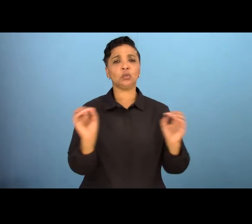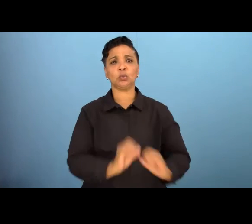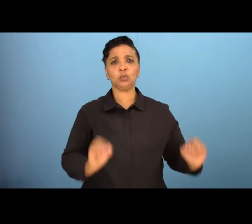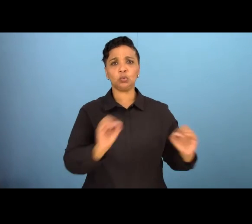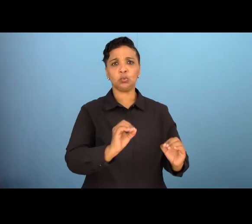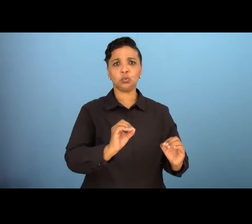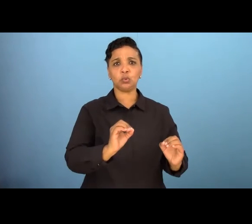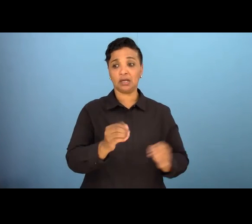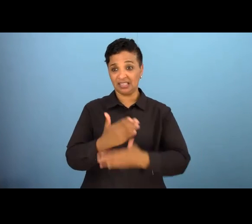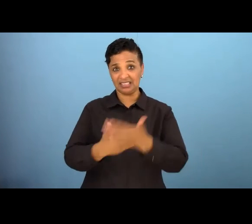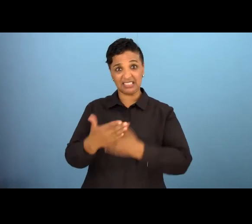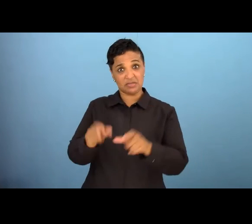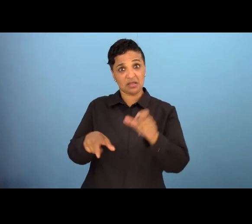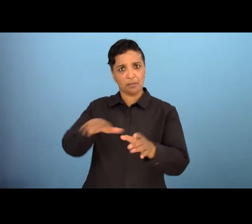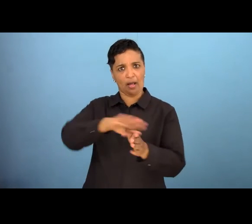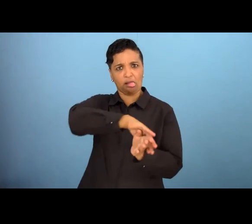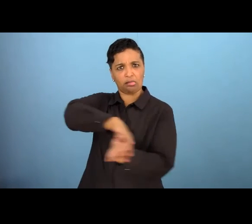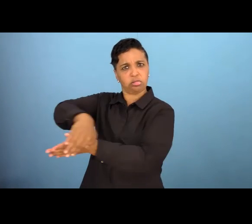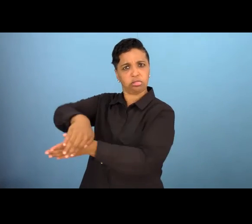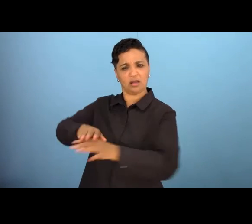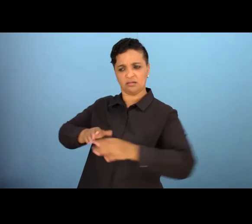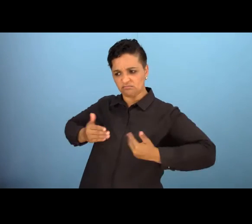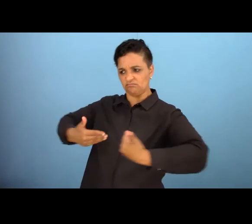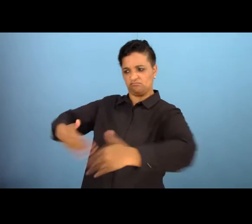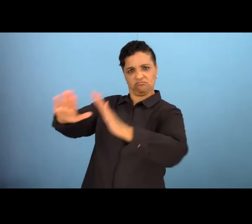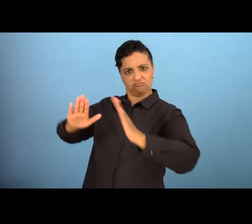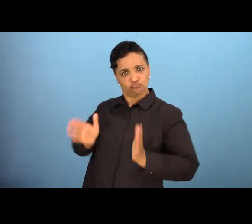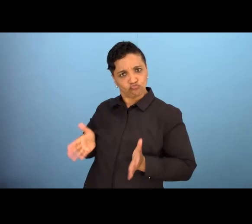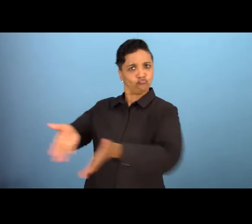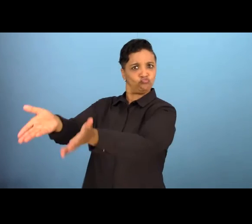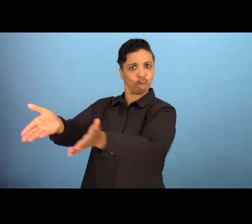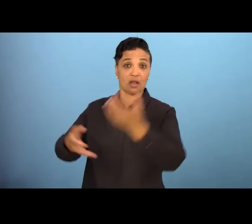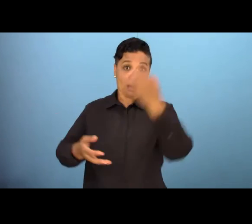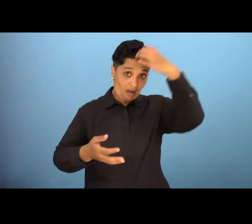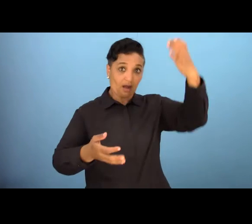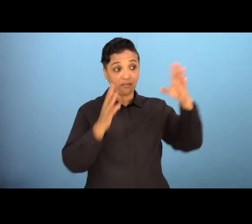Debido a que podían {Inaudible}, las personas con discapacidad en Nigeria fueron